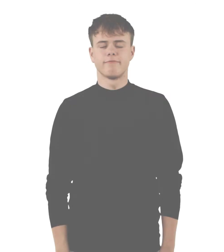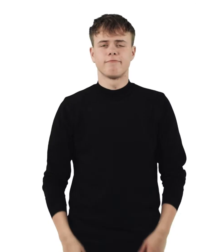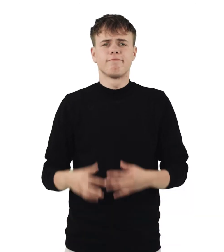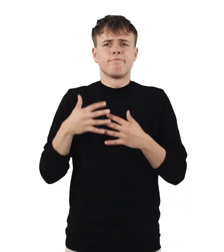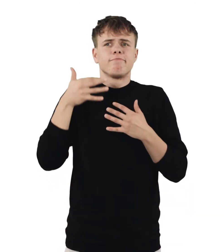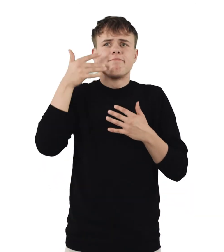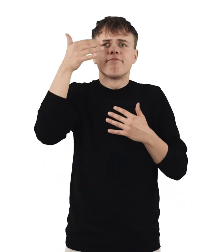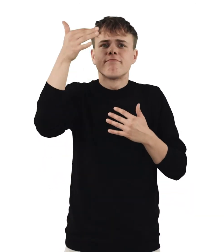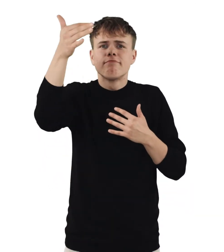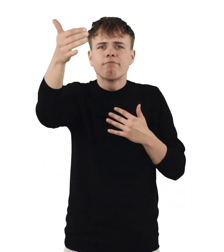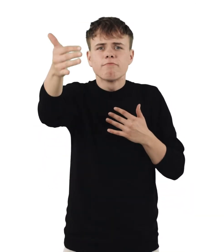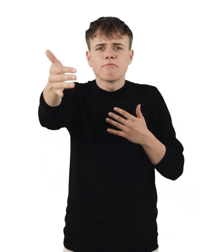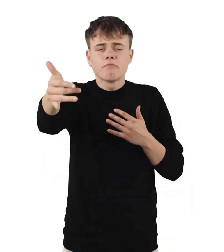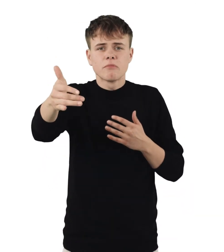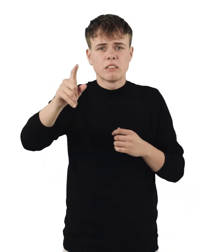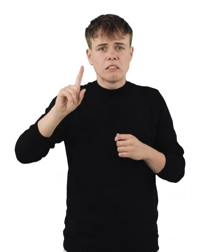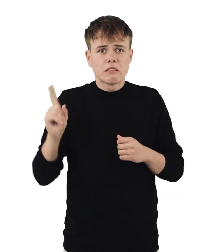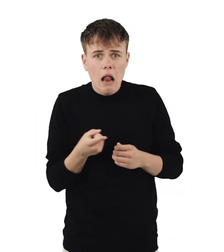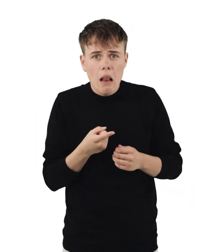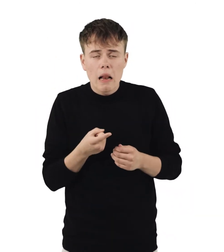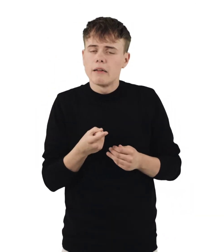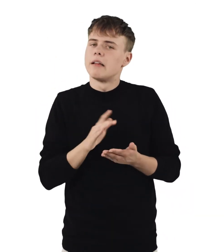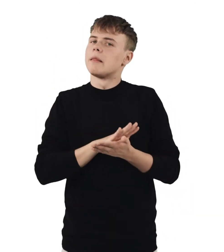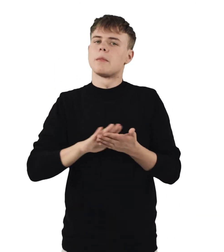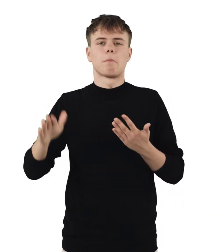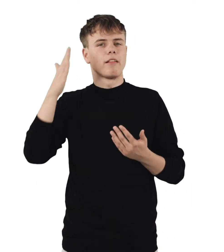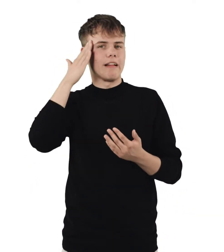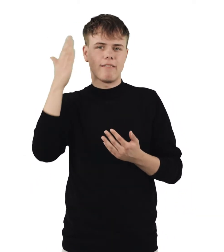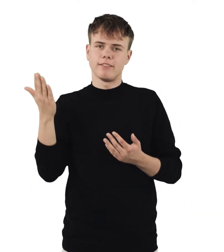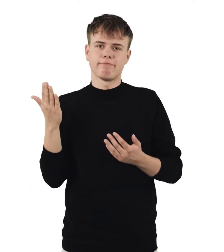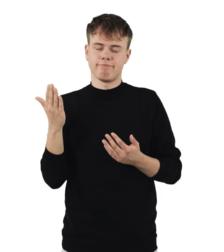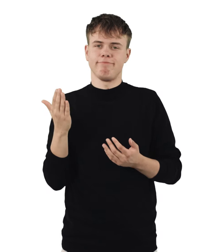Op een dag, al best wel snel (al weet niemand wanneer precies),